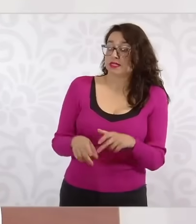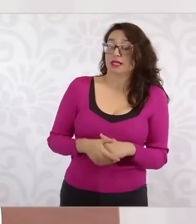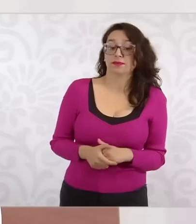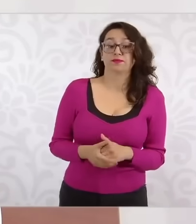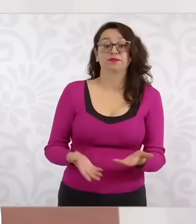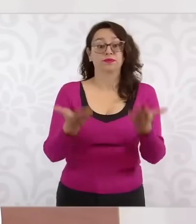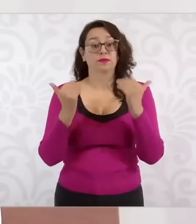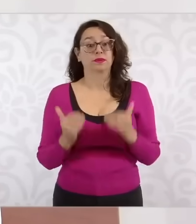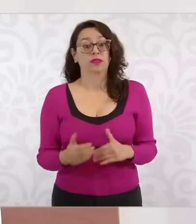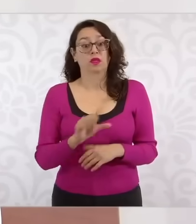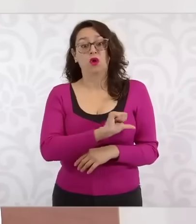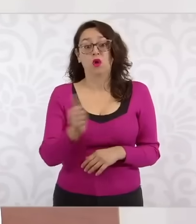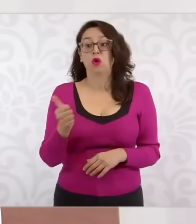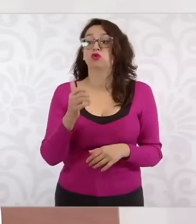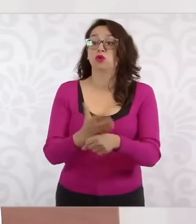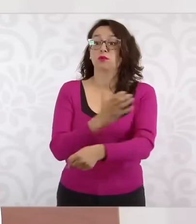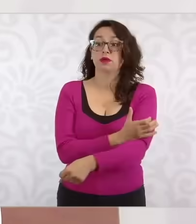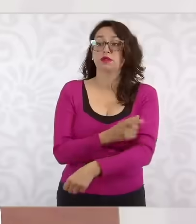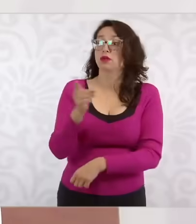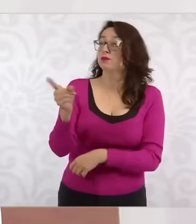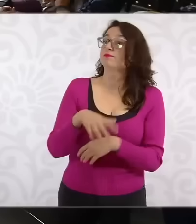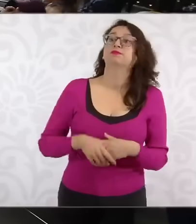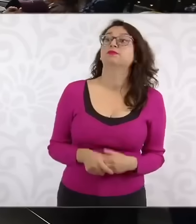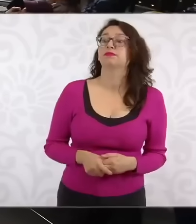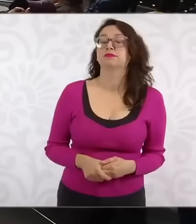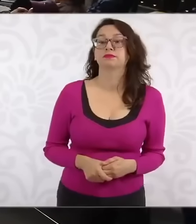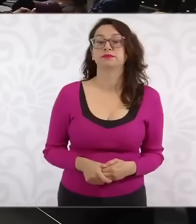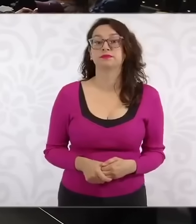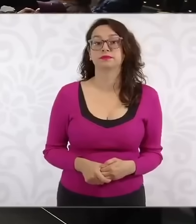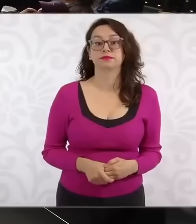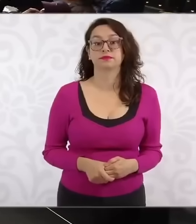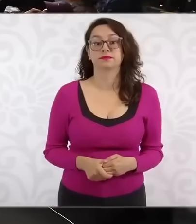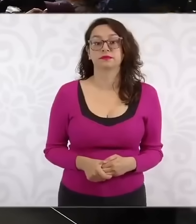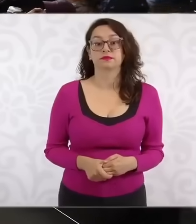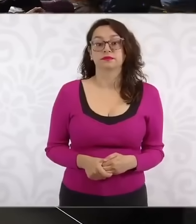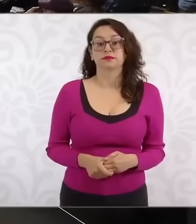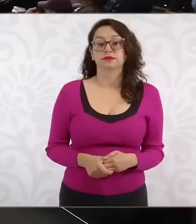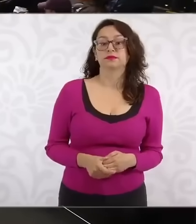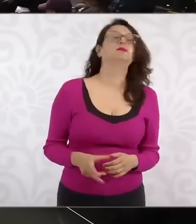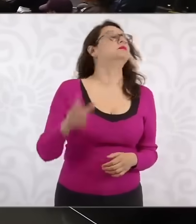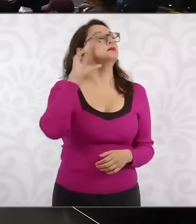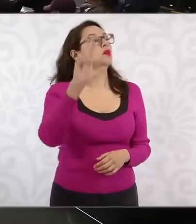siguiente compañero. 15 días después, presidenta. Gracias. Adelante. Hola, presidenta. ¿Qué tal? Muy